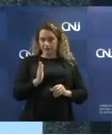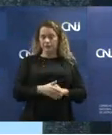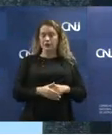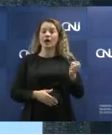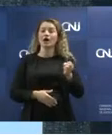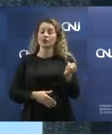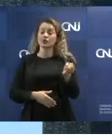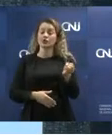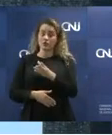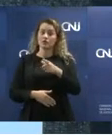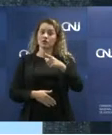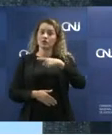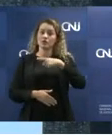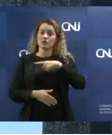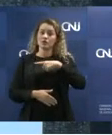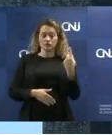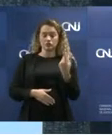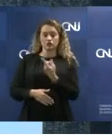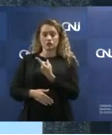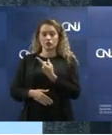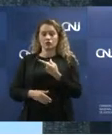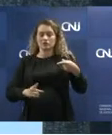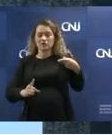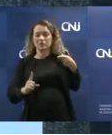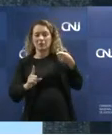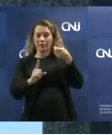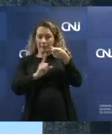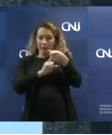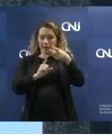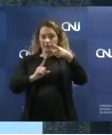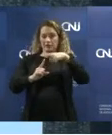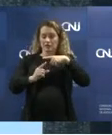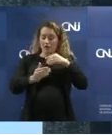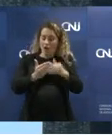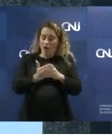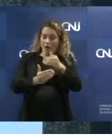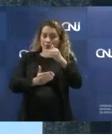As diretrizes mestras a partir da qual estamos avançando